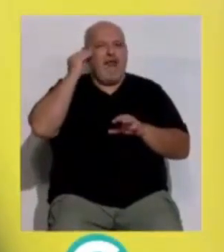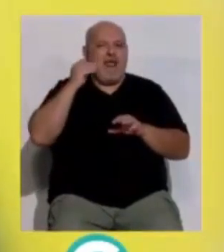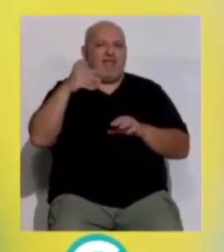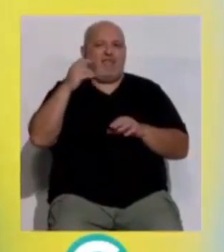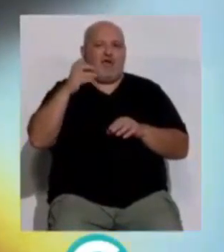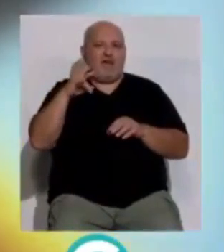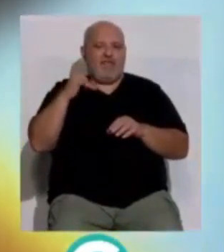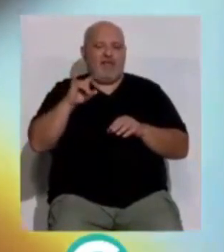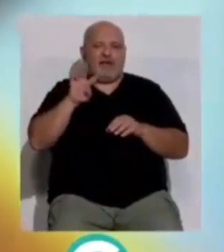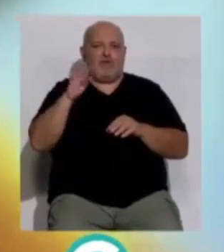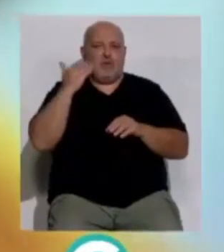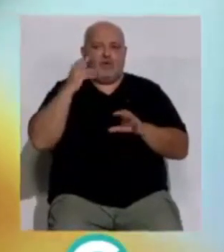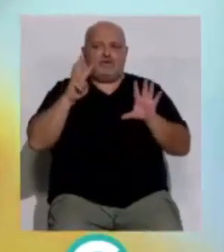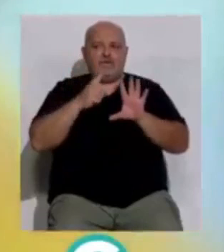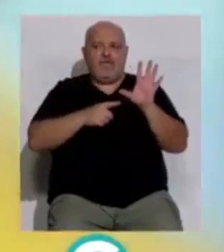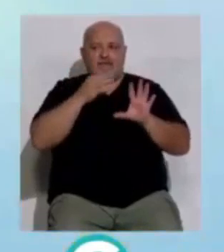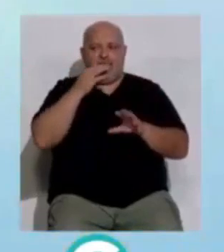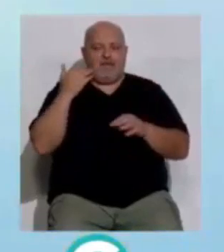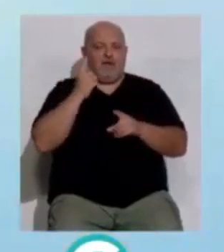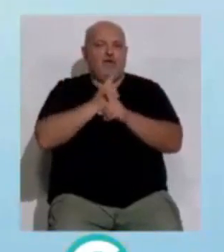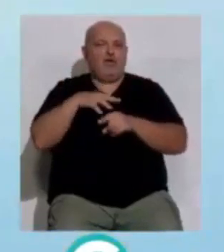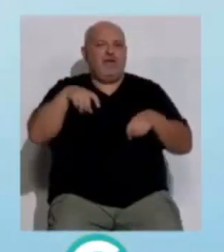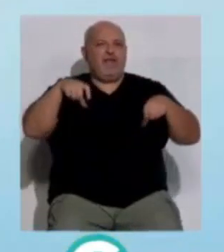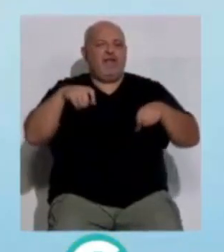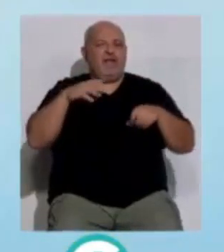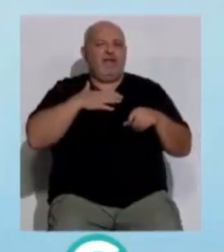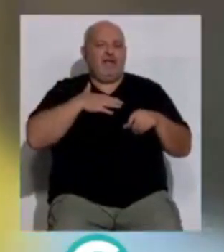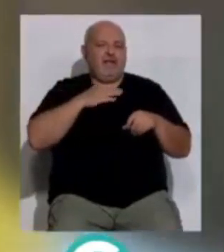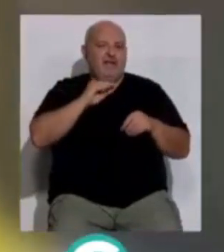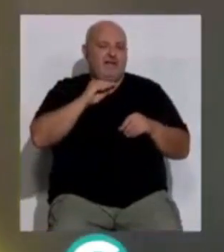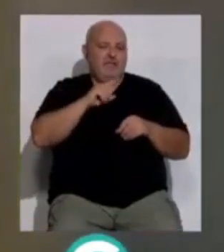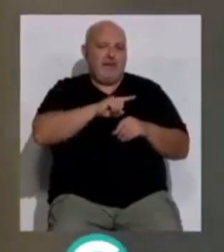Fernández 14 de julio 7:30 de la tarde en el estadio municipal Fernando Romero Fernández